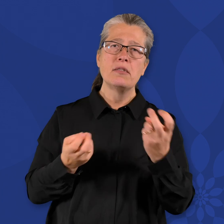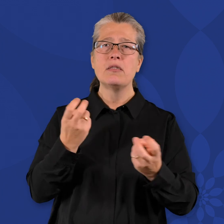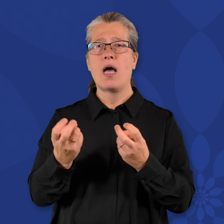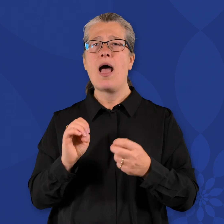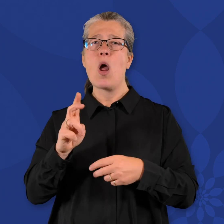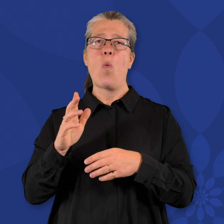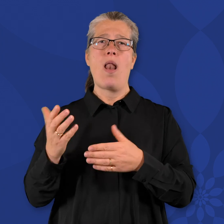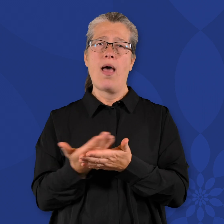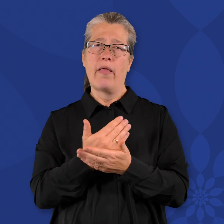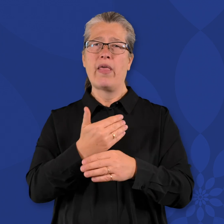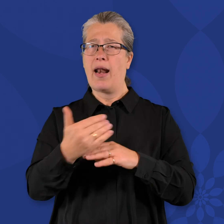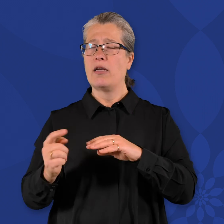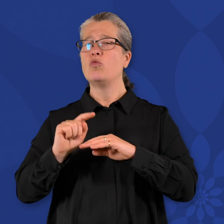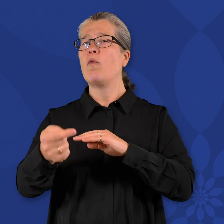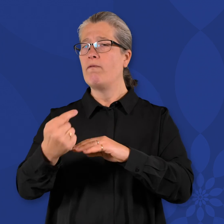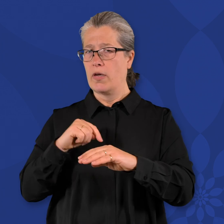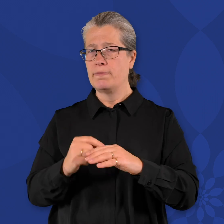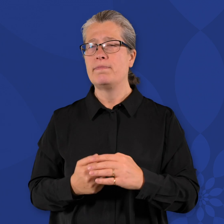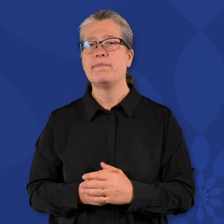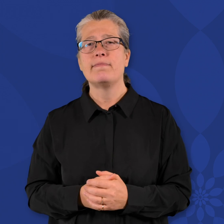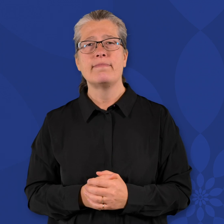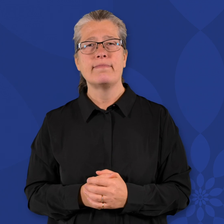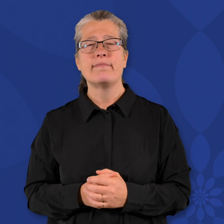resa över EU:s inre gränser.